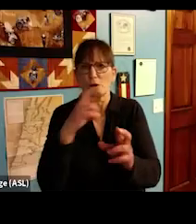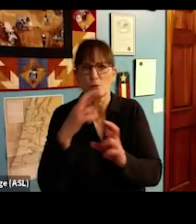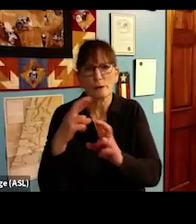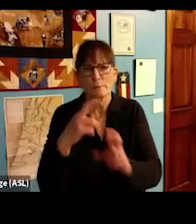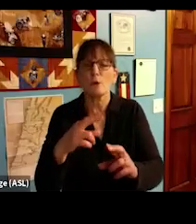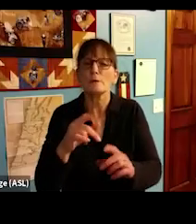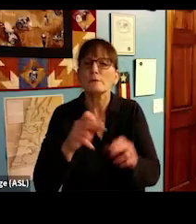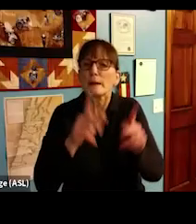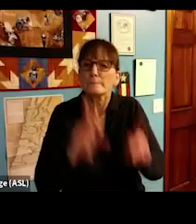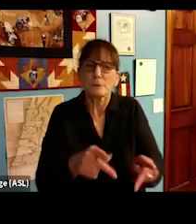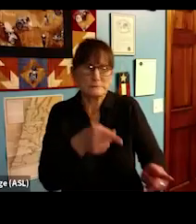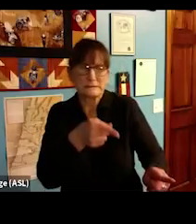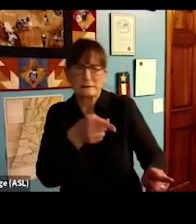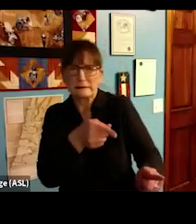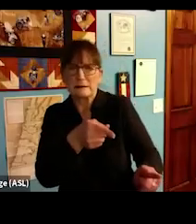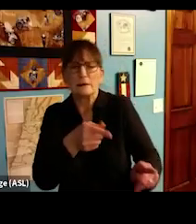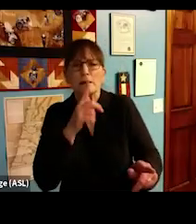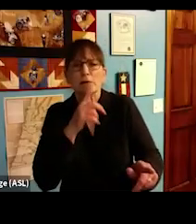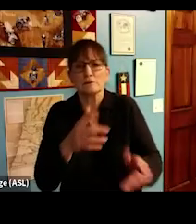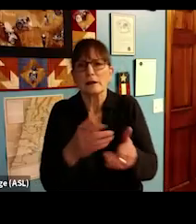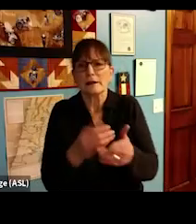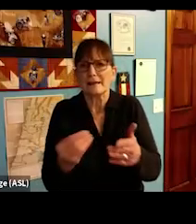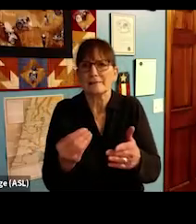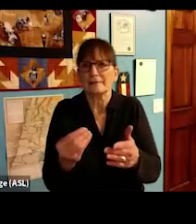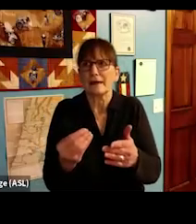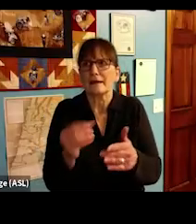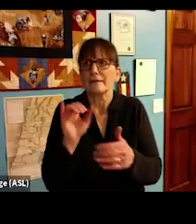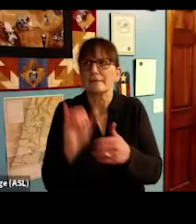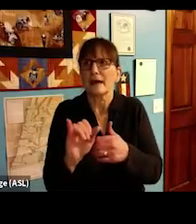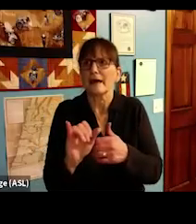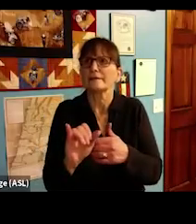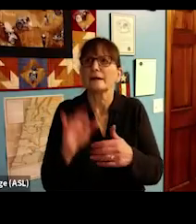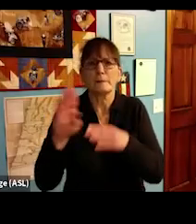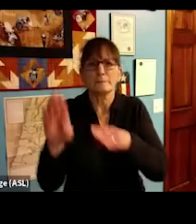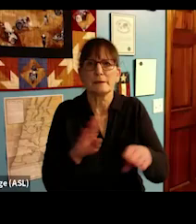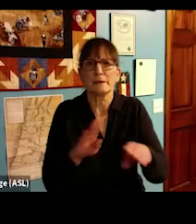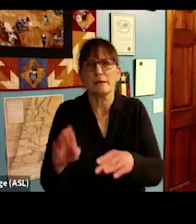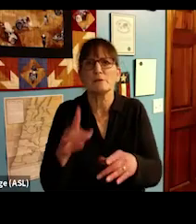Y lo que realmente es muy útil acerca de tener este ID de representante es que ayuda a agilizar